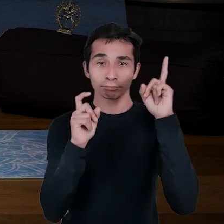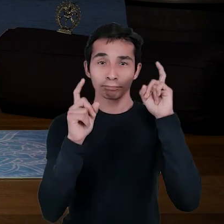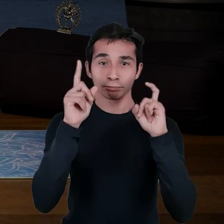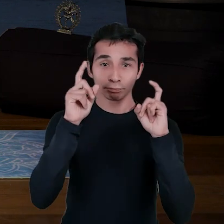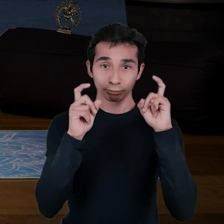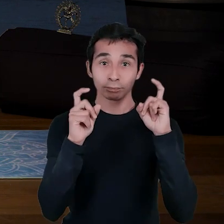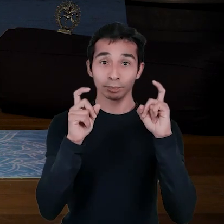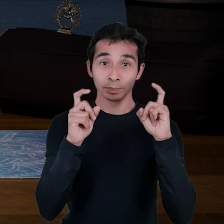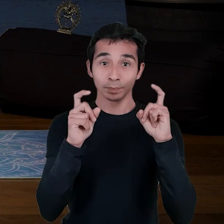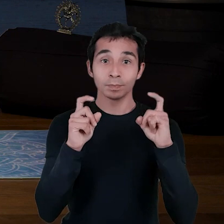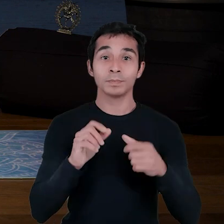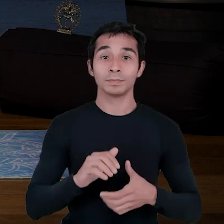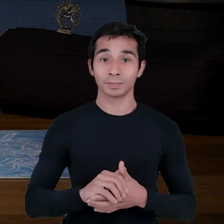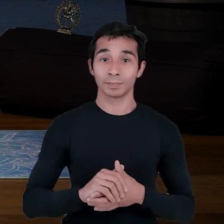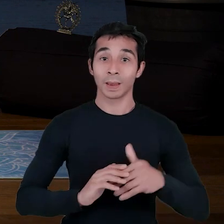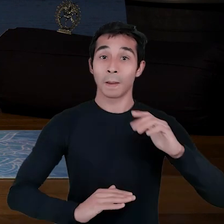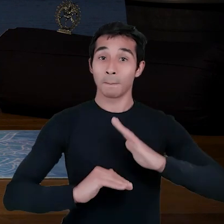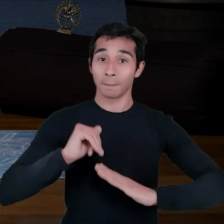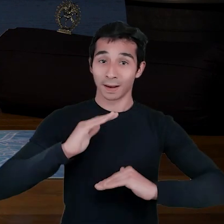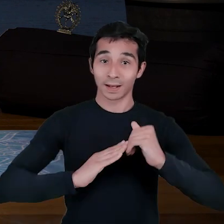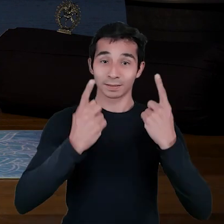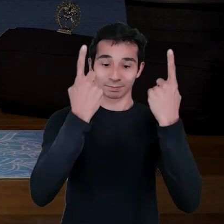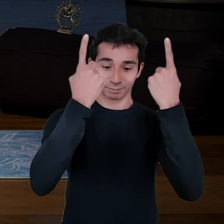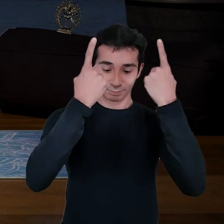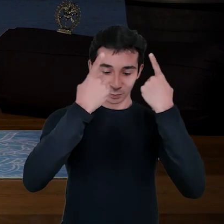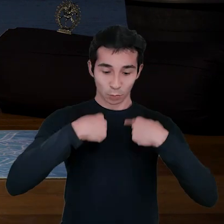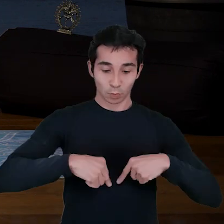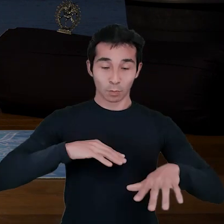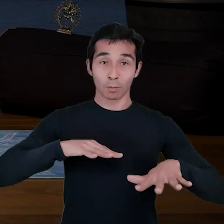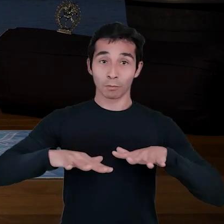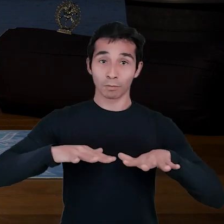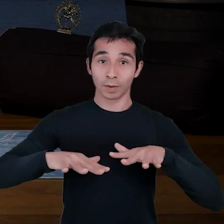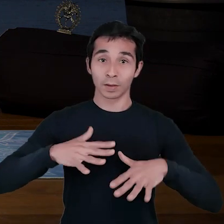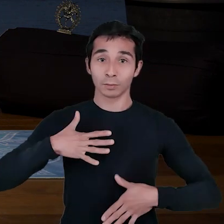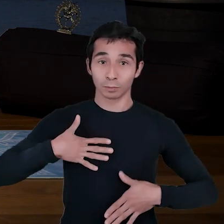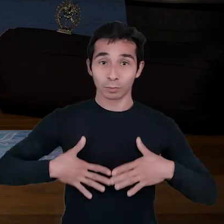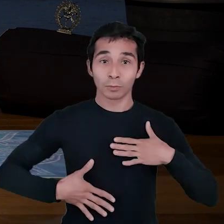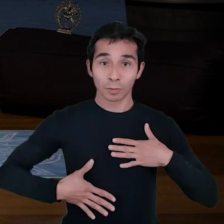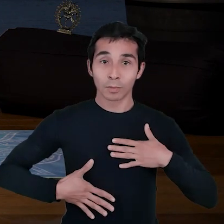e bandhas, que são travas que potencializam essas práticas físicas.